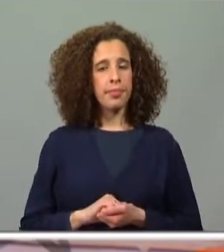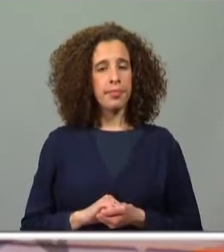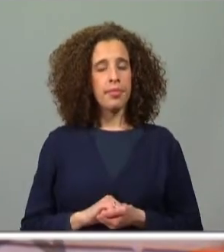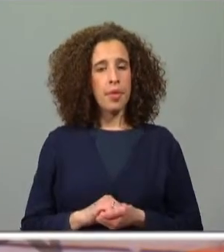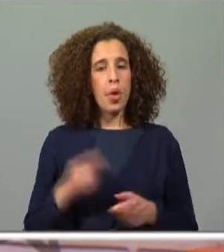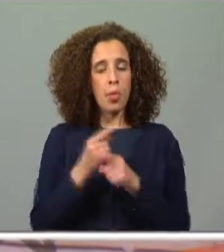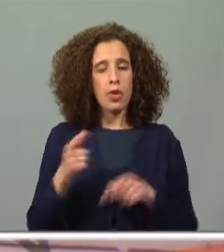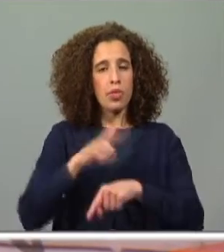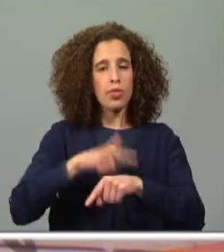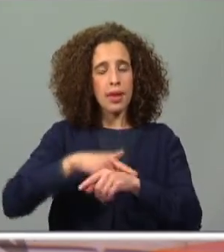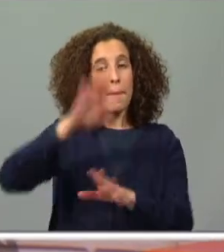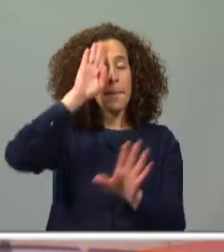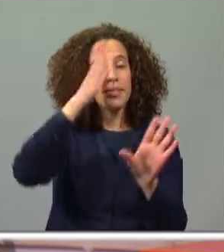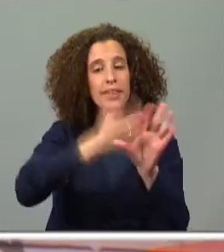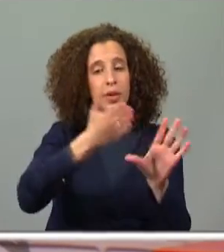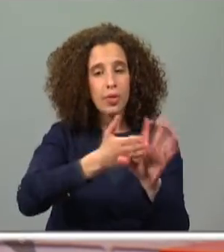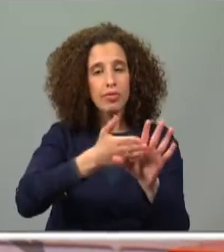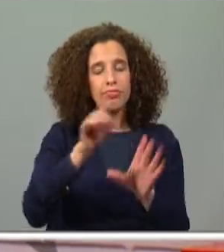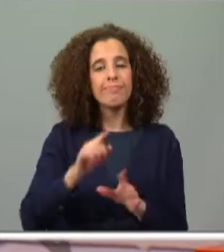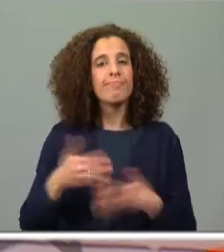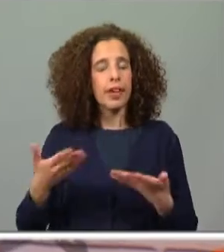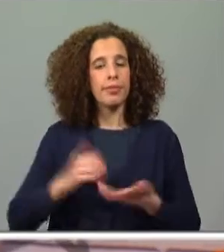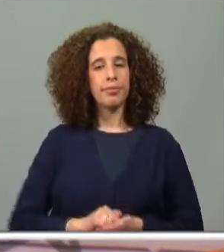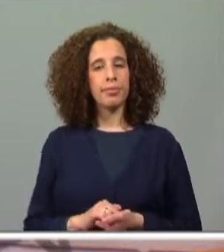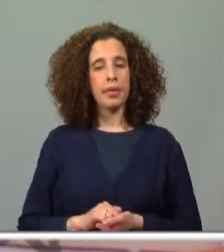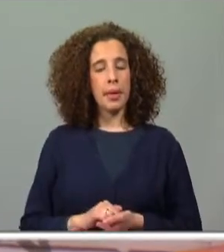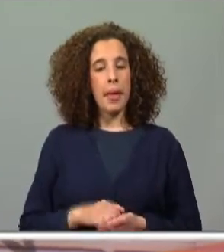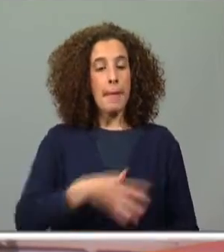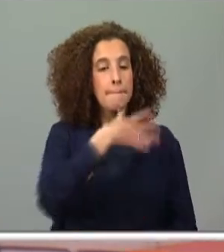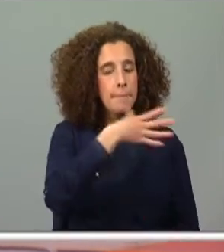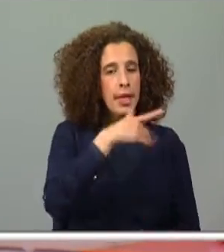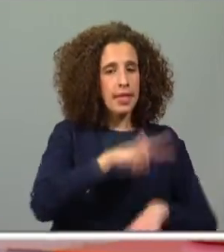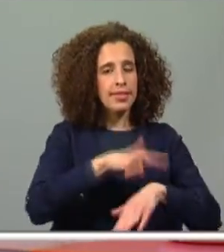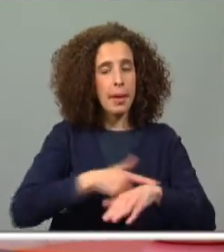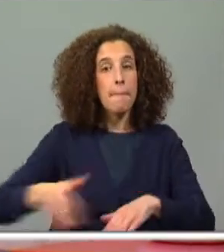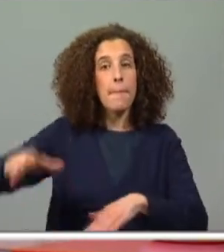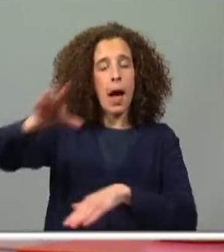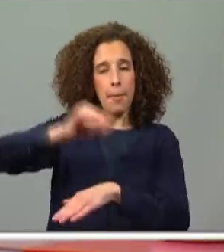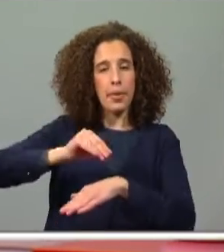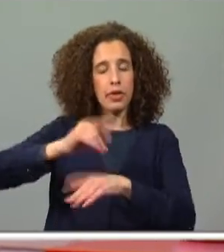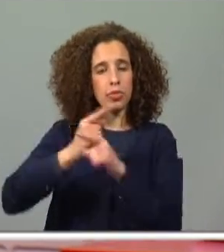porque é o tempo psicológico Isto é para narrador era tempo a mais porque era um 因為這是心理時間 這是為了敘述者有更多的時間，因為他是